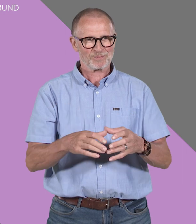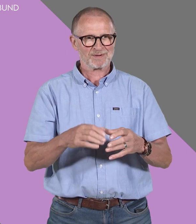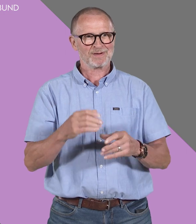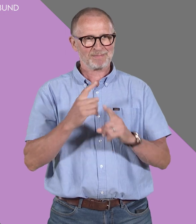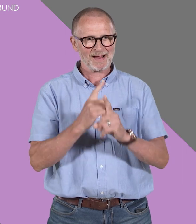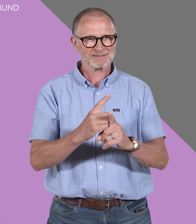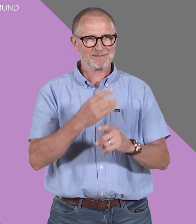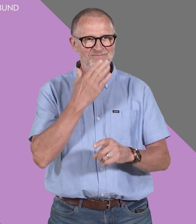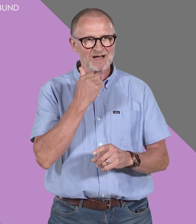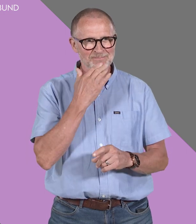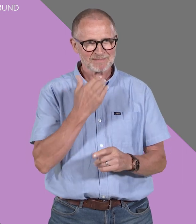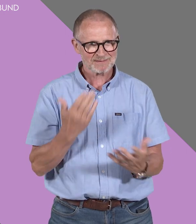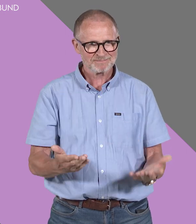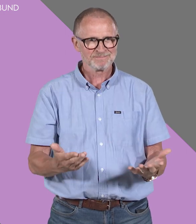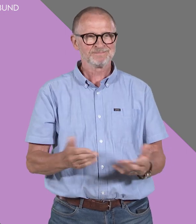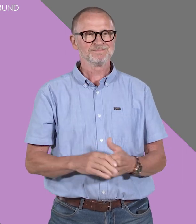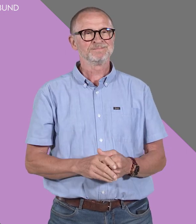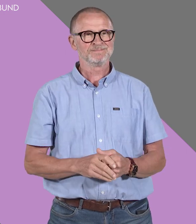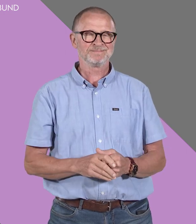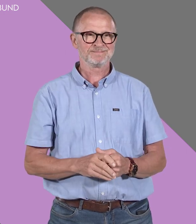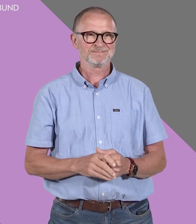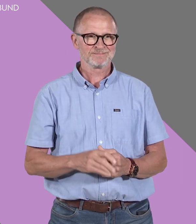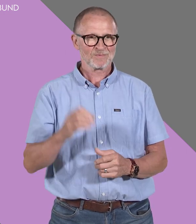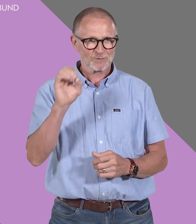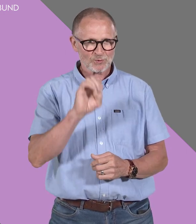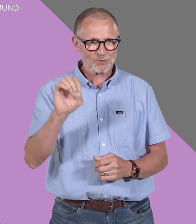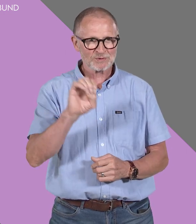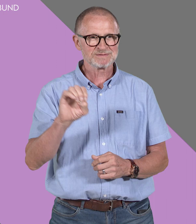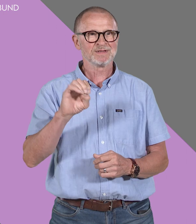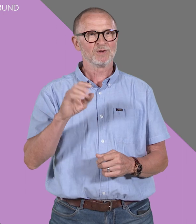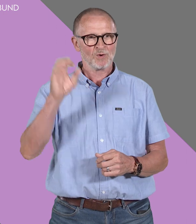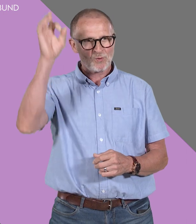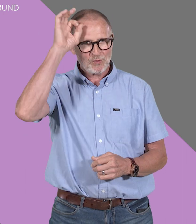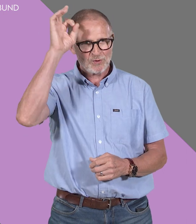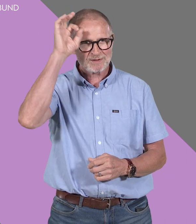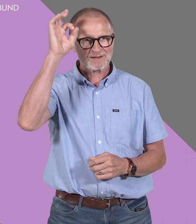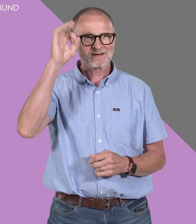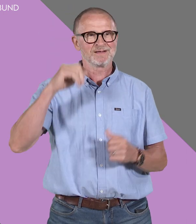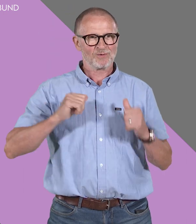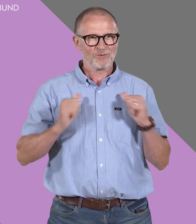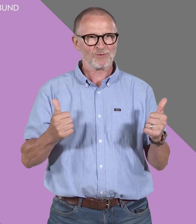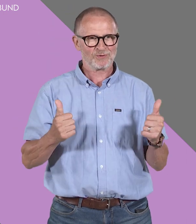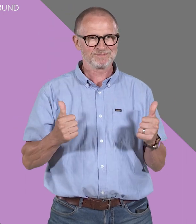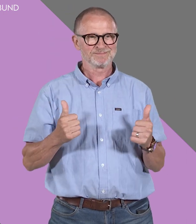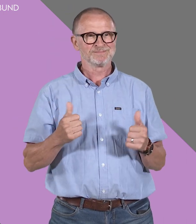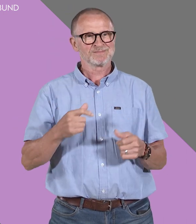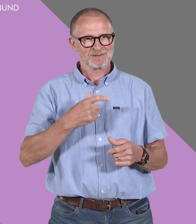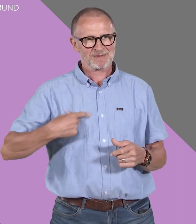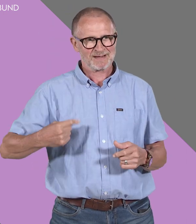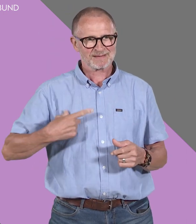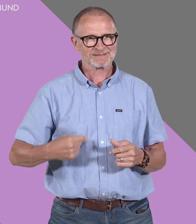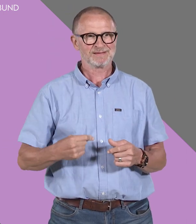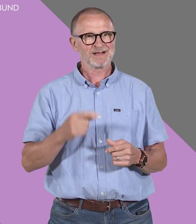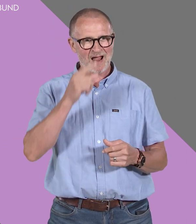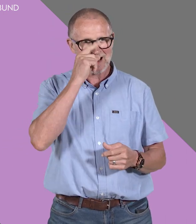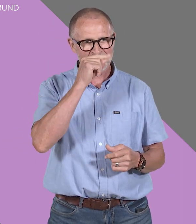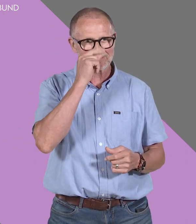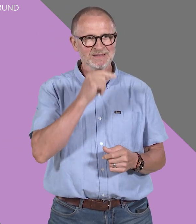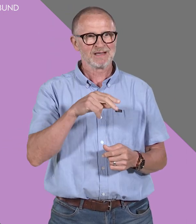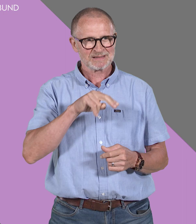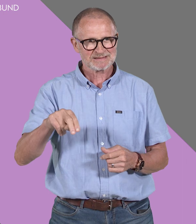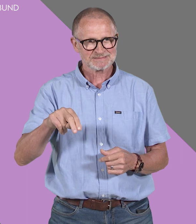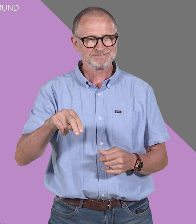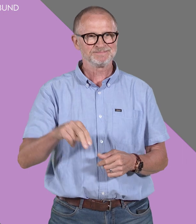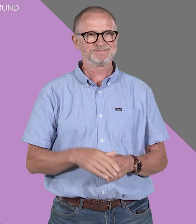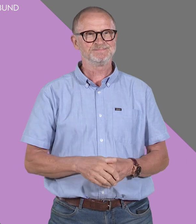Med i gruppen är Julia Småros, Håkan Westerholm, Åke Uusimäki, Brita Peura, Alf Ekström och Nina Ekblad.